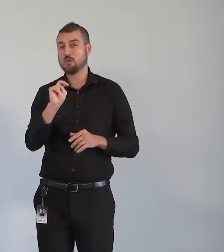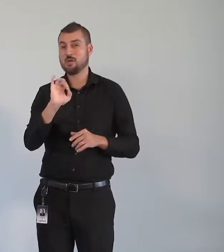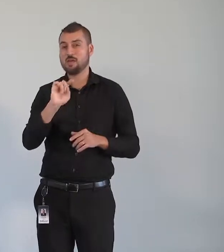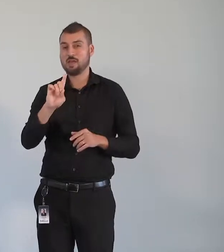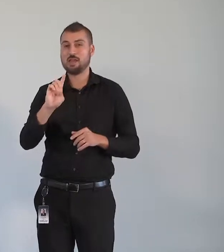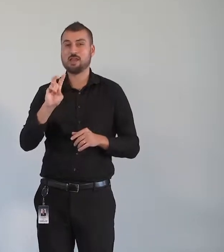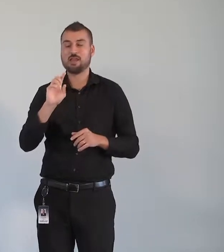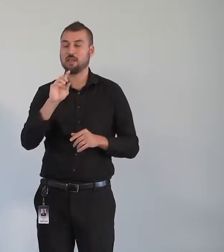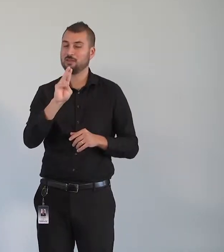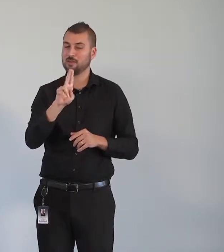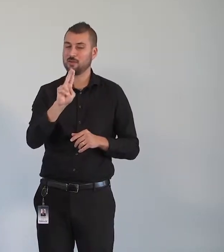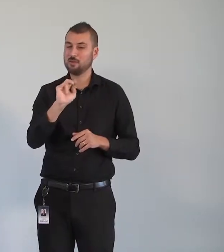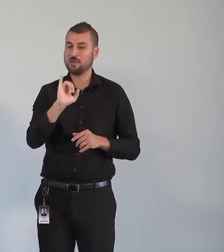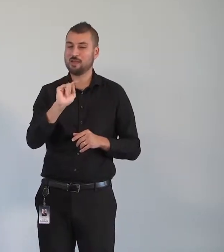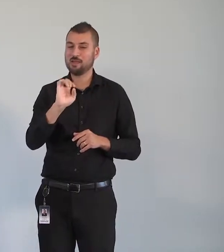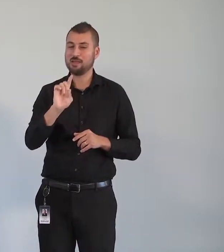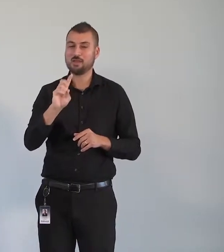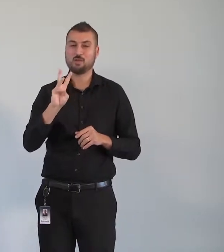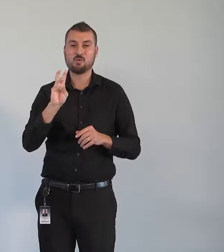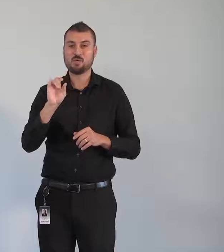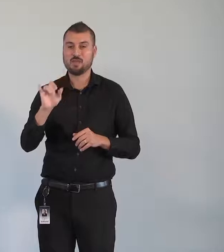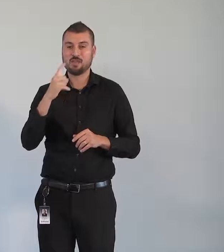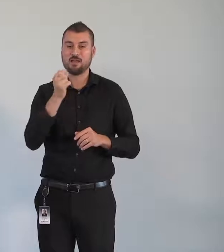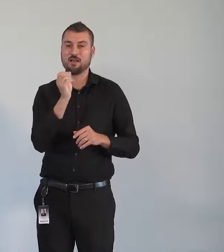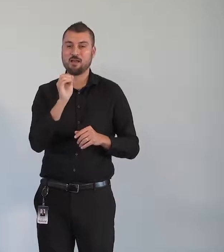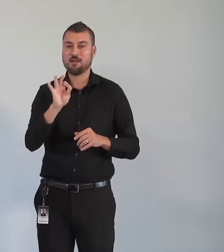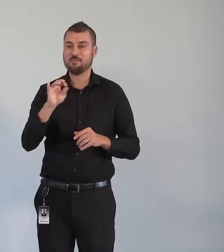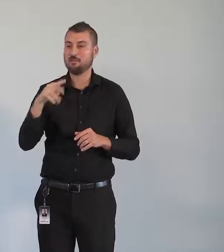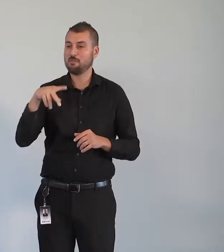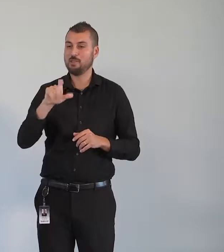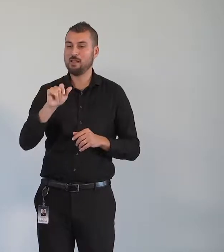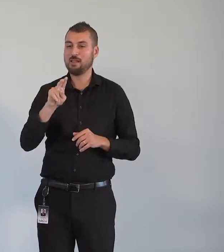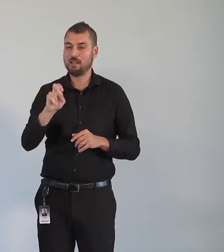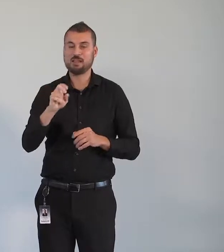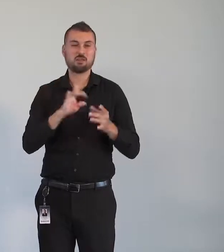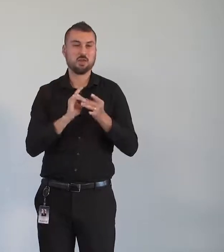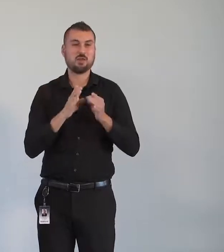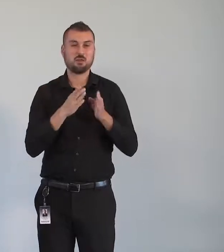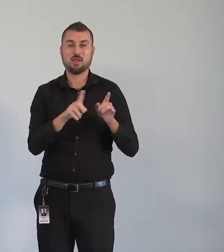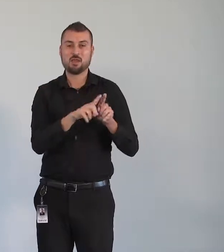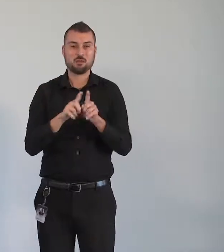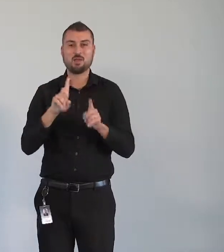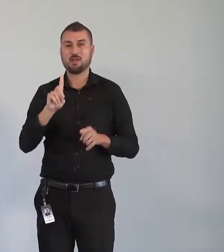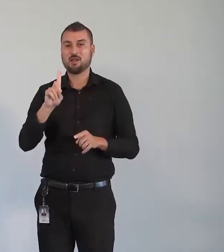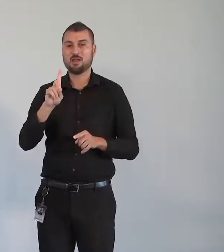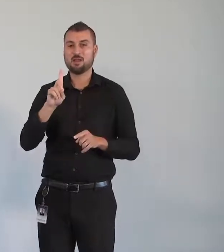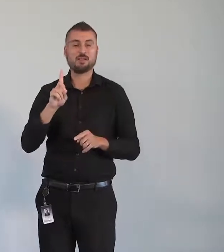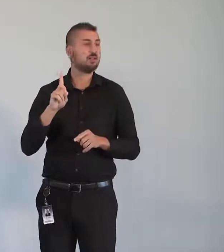Dylan Montgomery con la escuela de EE. UU. Lo siento, KU Escuela de Farmacia para contarnos más Aubry